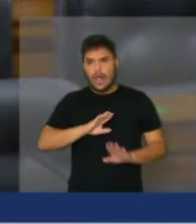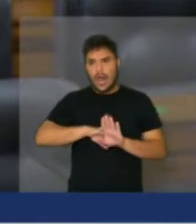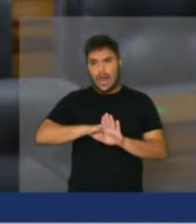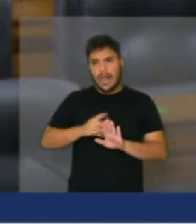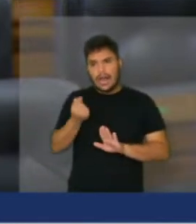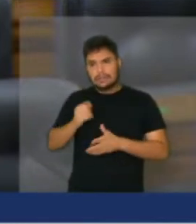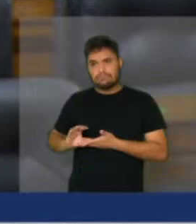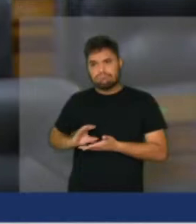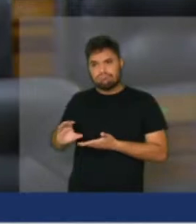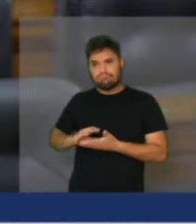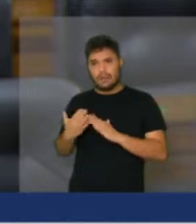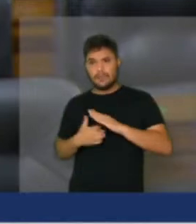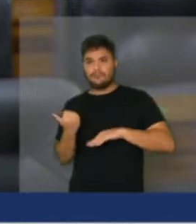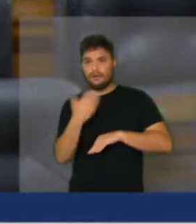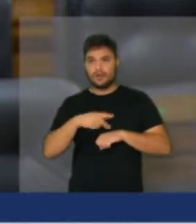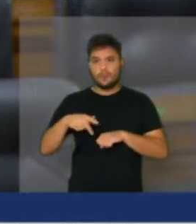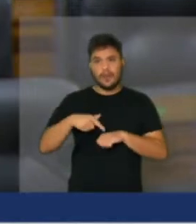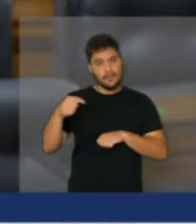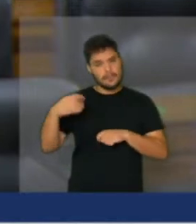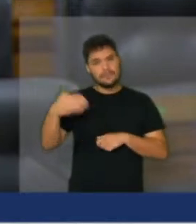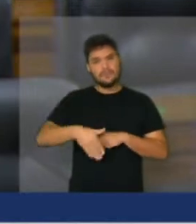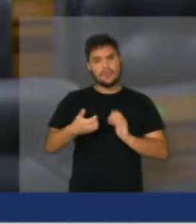ISSO AO POVO BRASILEIRO. -- [PRESIDENTE]: OBRIGADO DEPUTADO, COMO